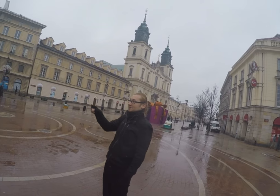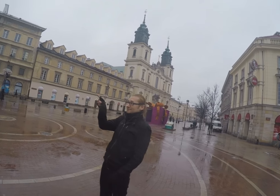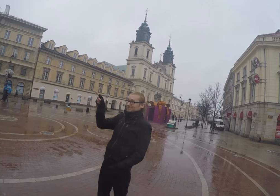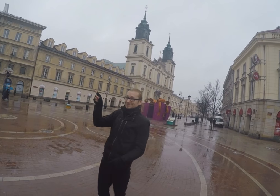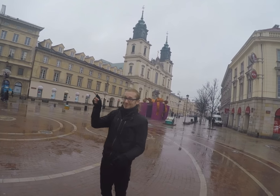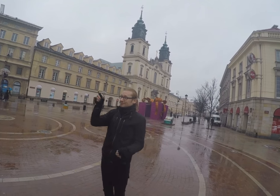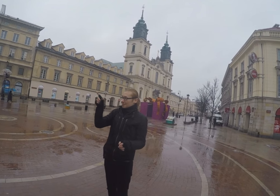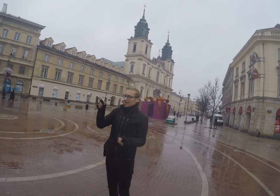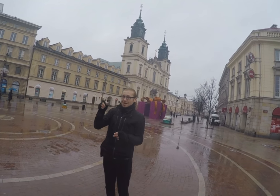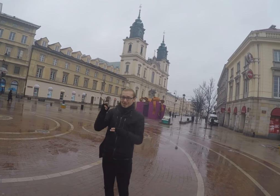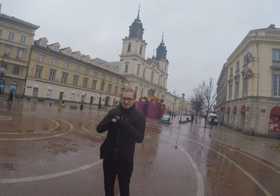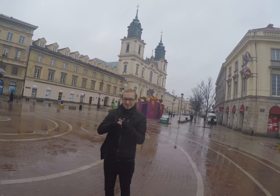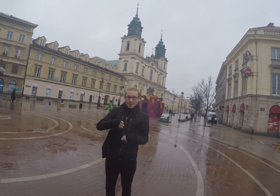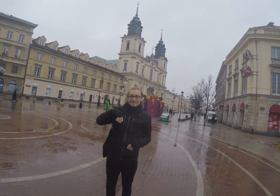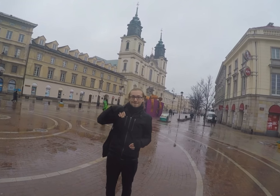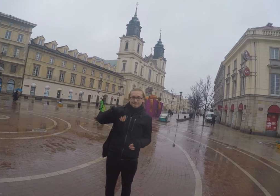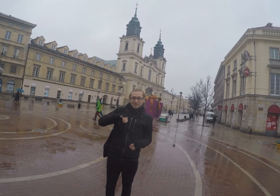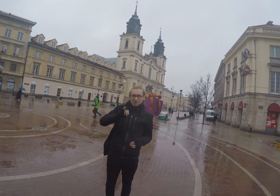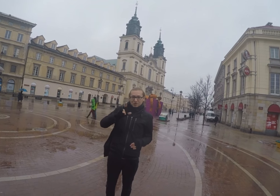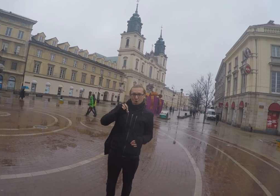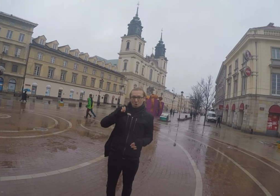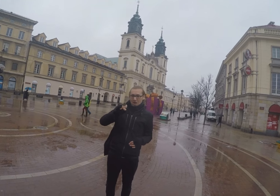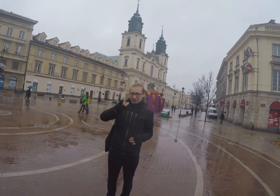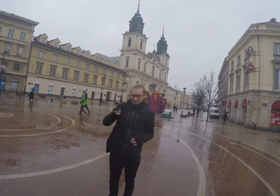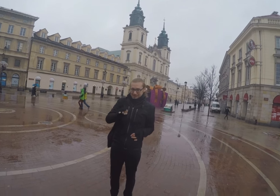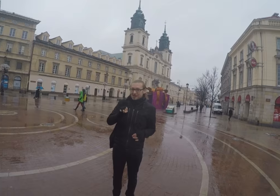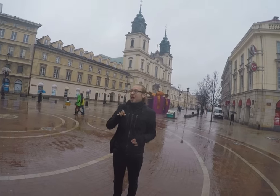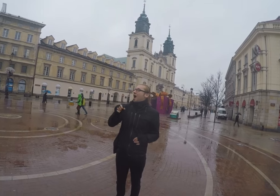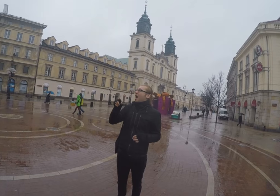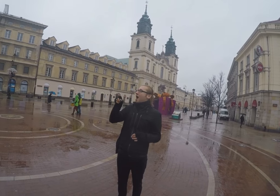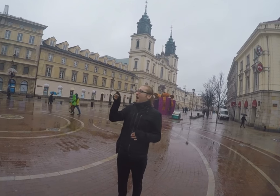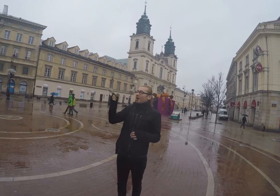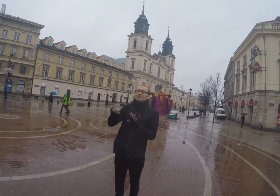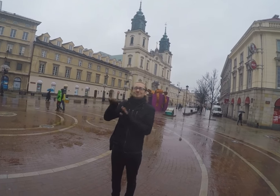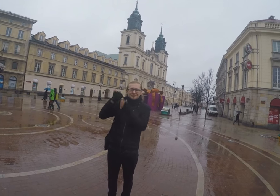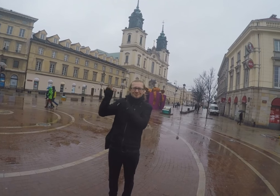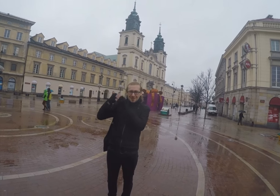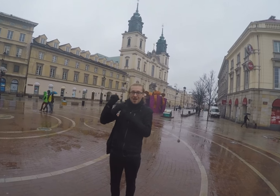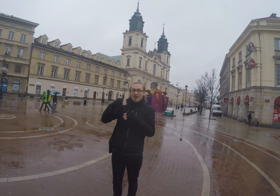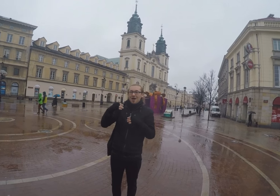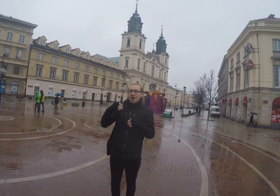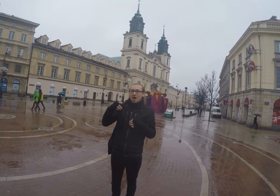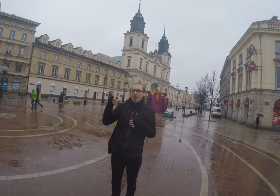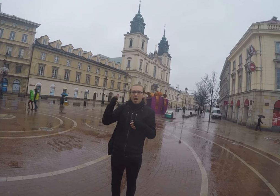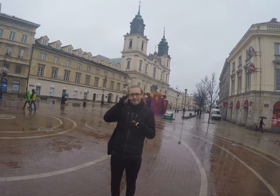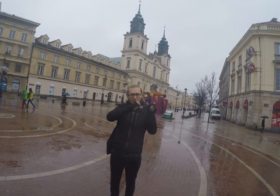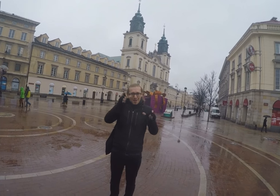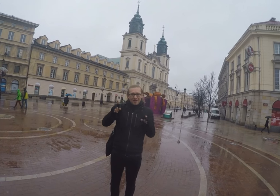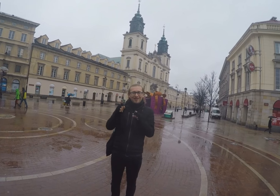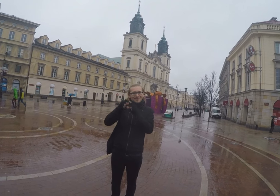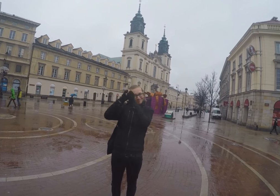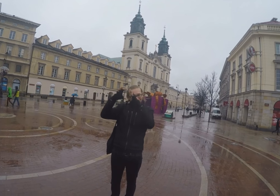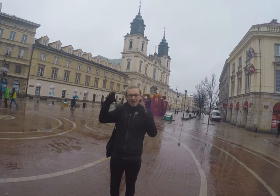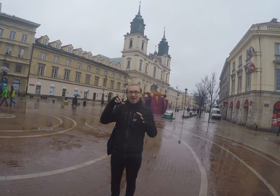Diese Statue ehrt Nikolaus Kopernikus. Im Mittelater dachten die Menschen: